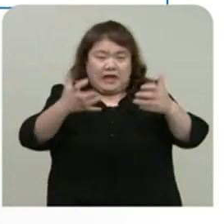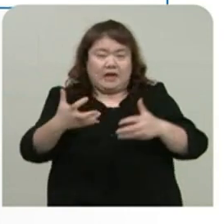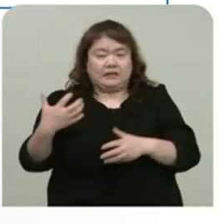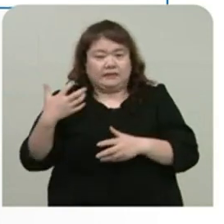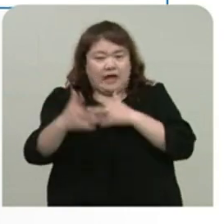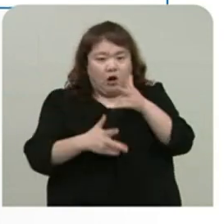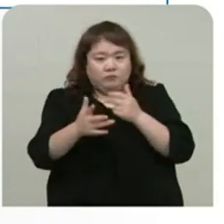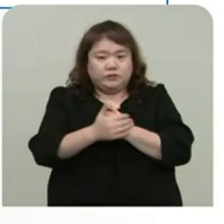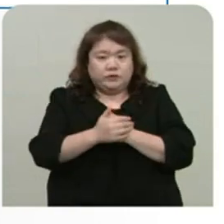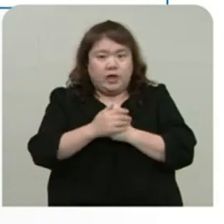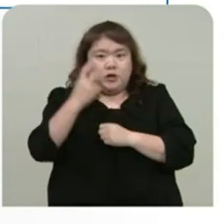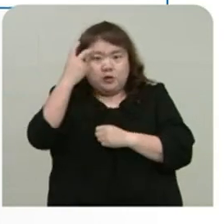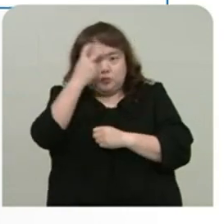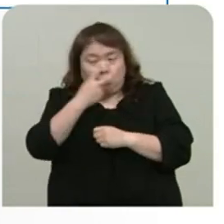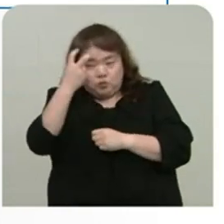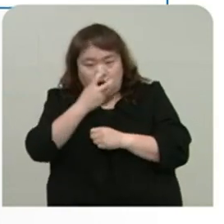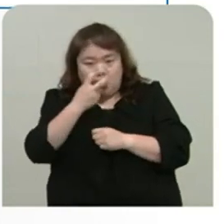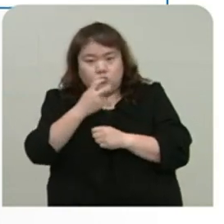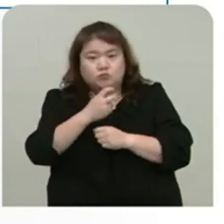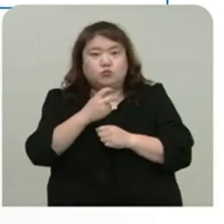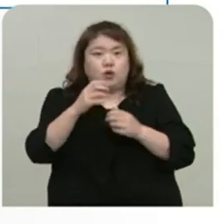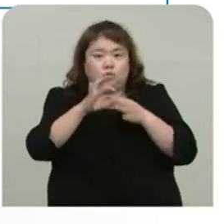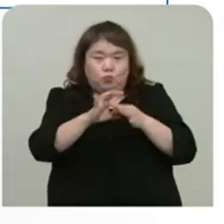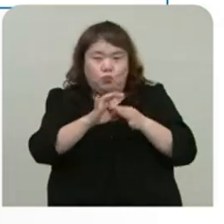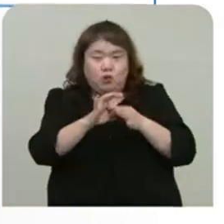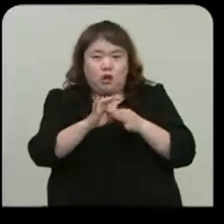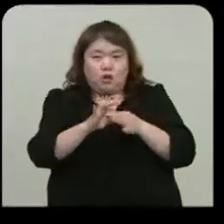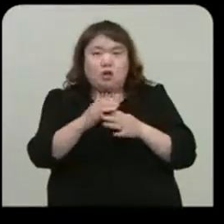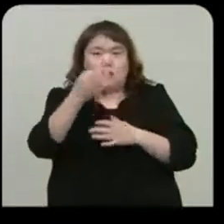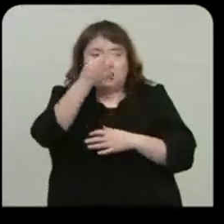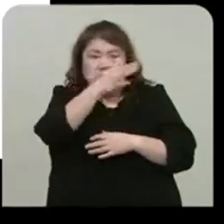조사를 통해 경제성 등이 입증돼 야 추진됩니다.